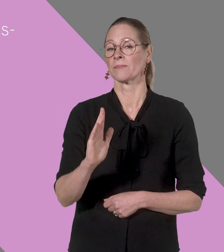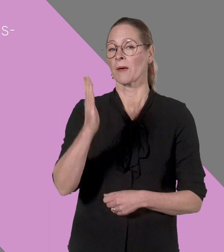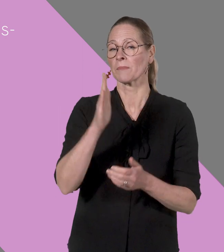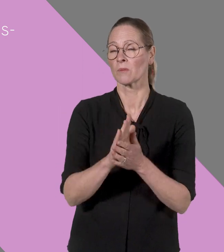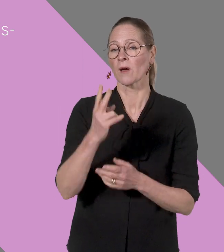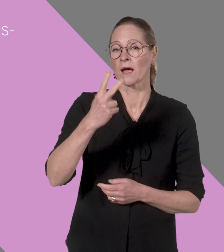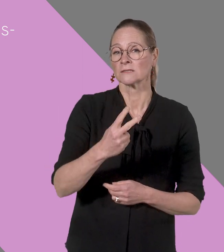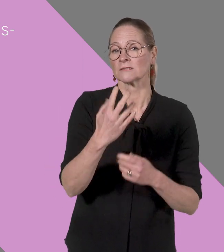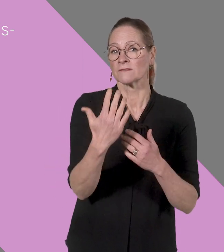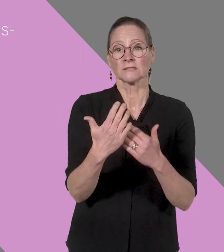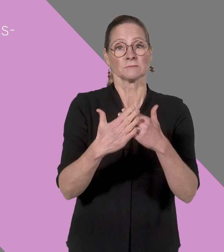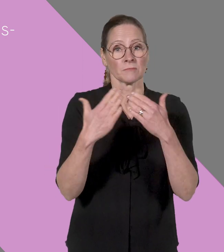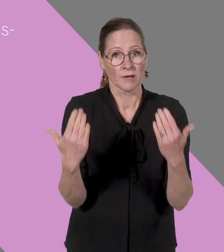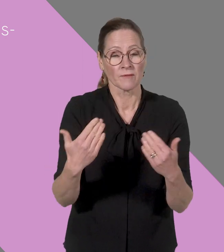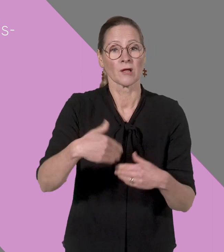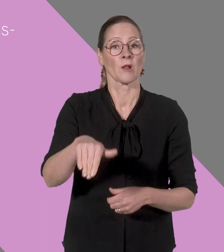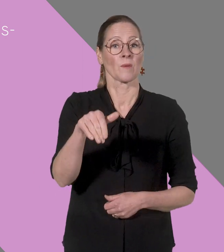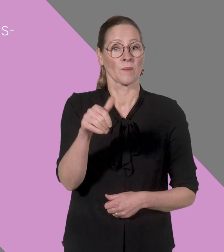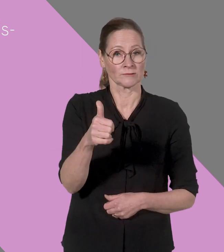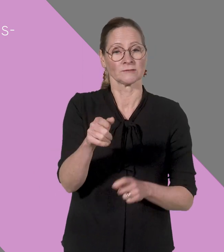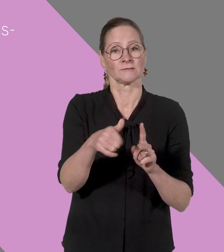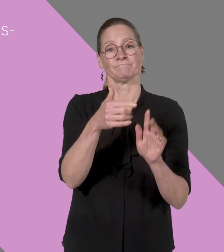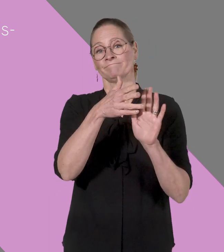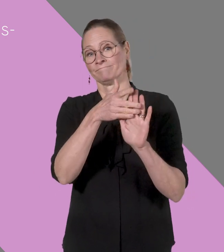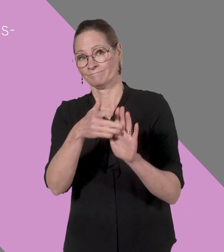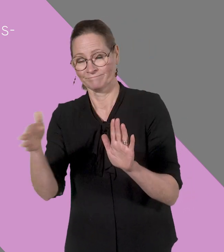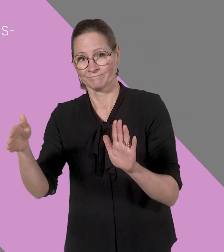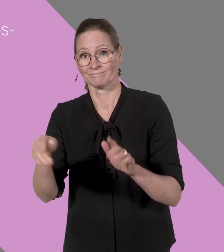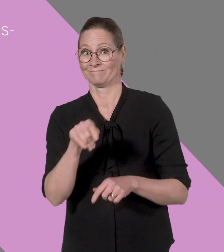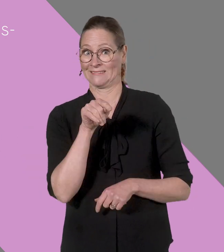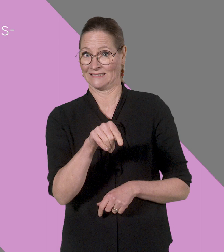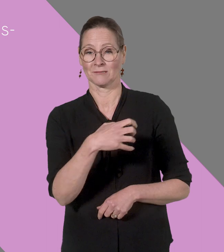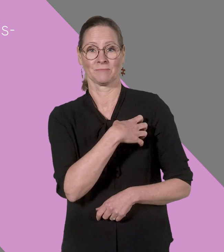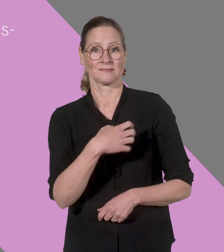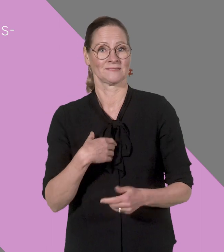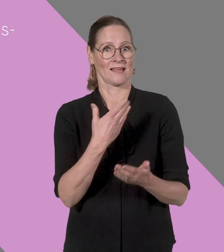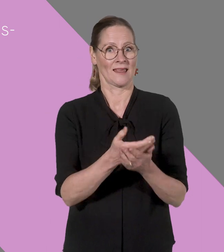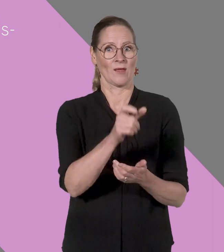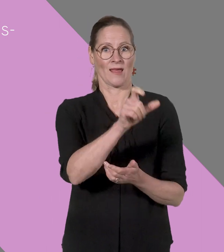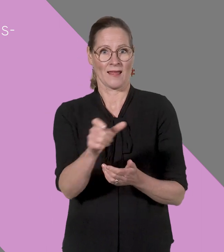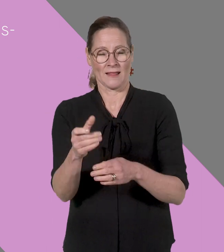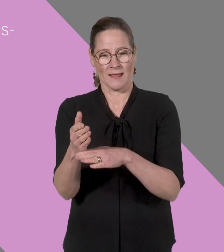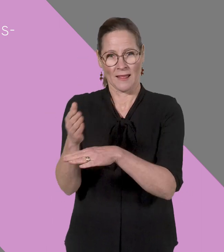25.1. kello 21 alkaen, jolloin presidenttiehdokkaat kohtaavat toisensa -